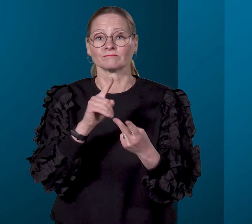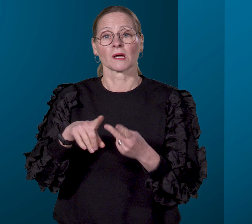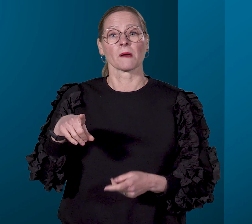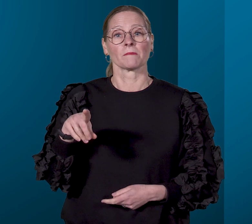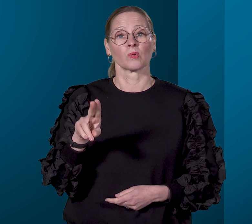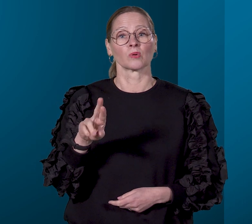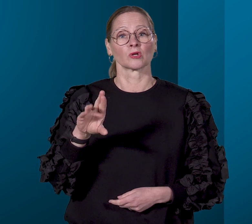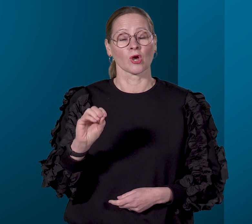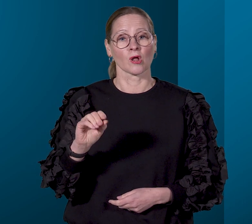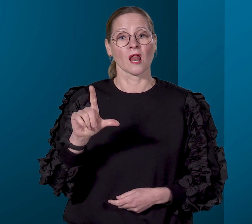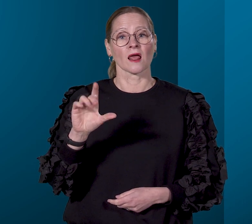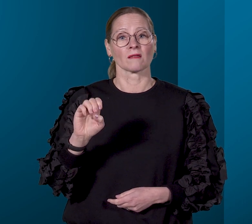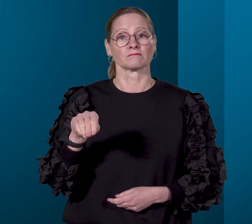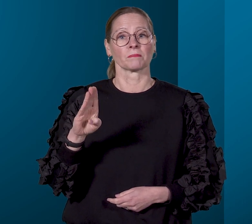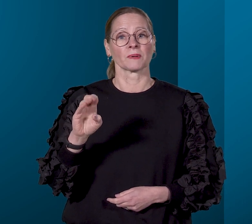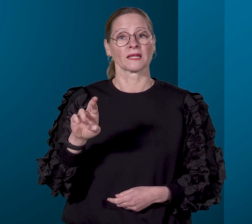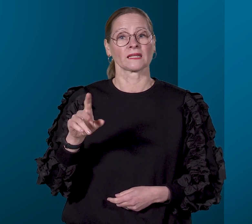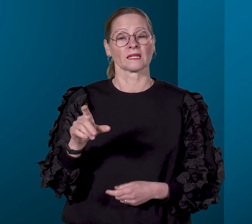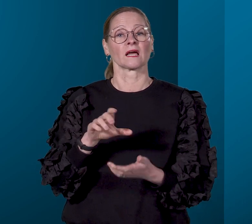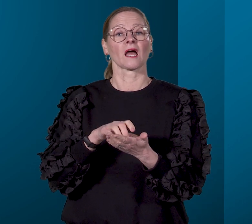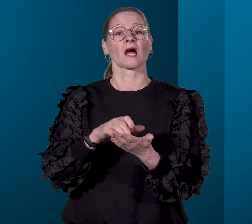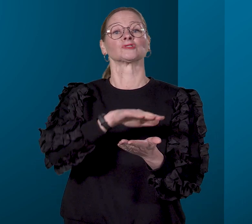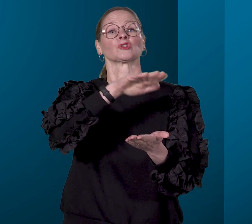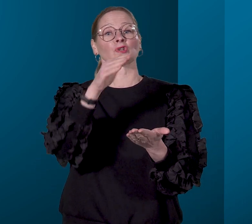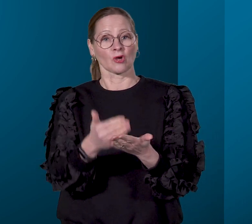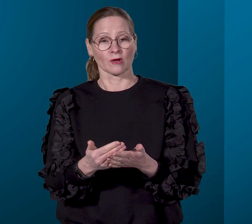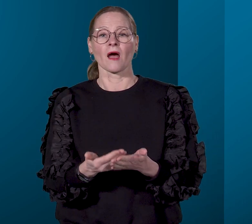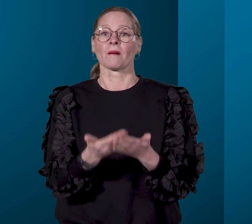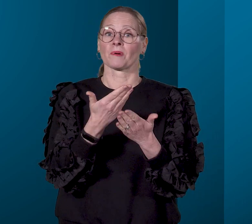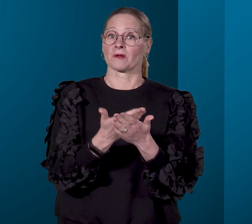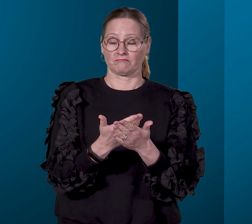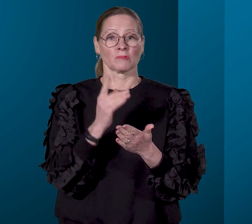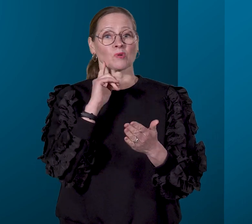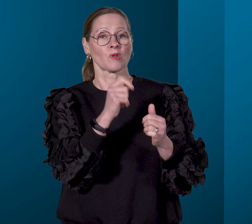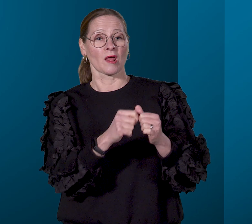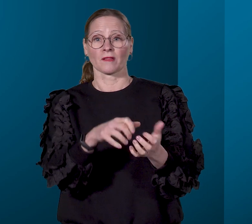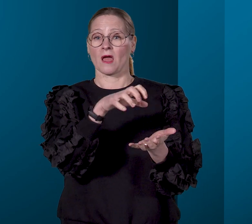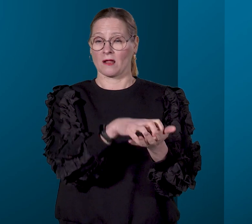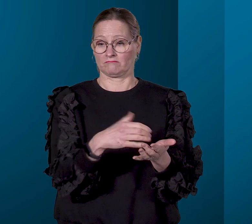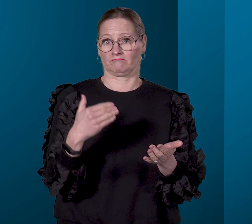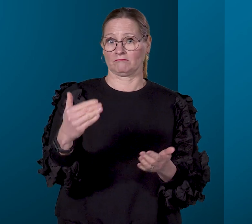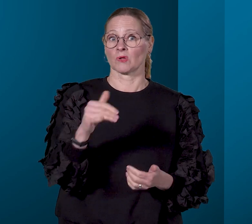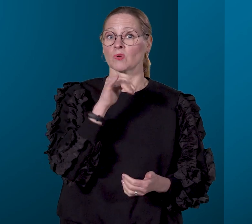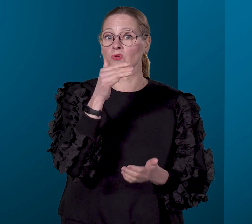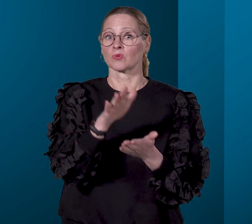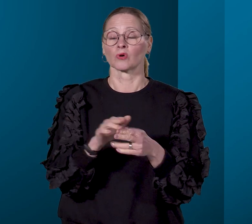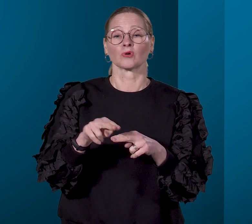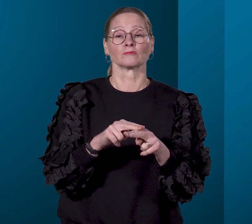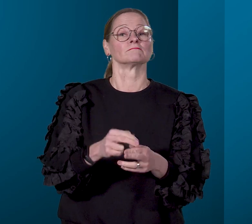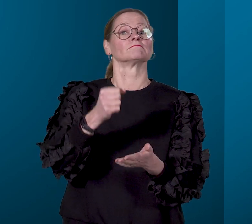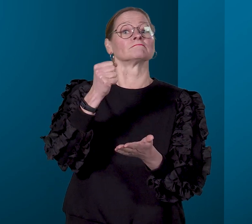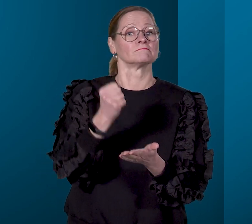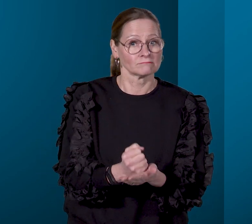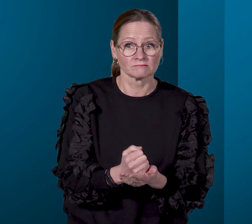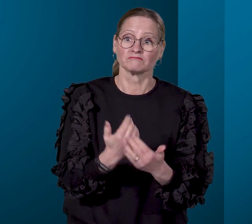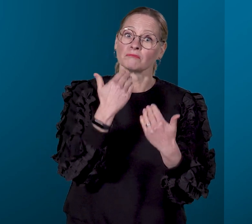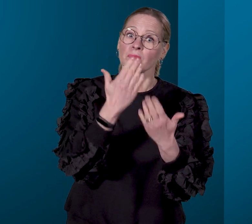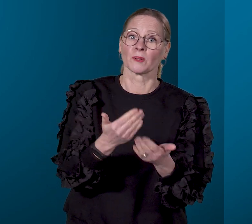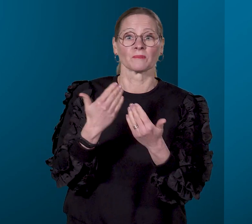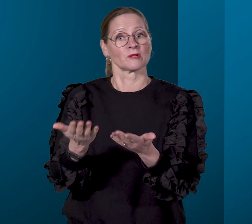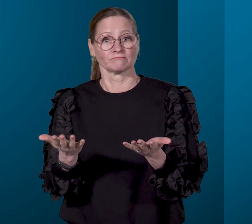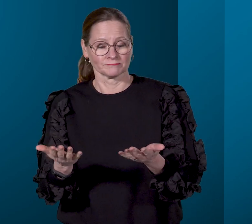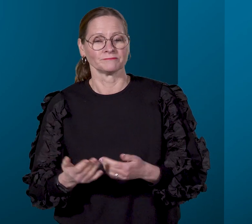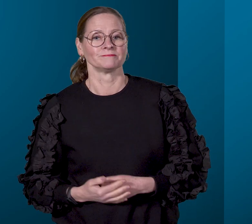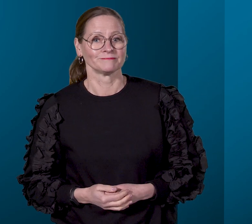ja Puro-Lemberg-rahastosta myönnettävistä apurahoista huhtikuun kokouksessaan.